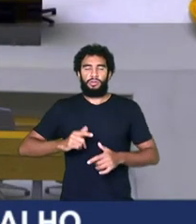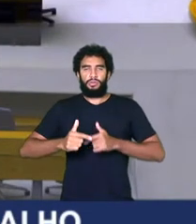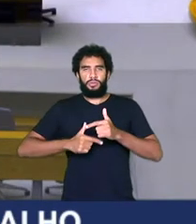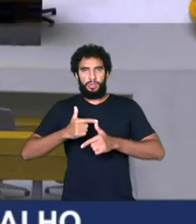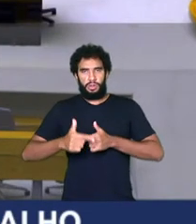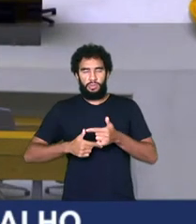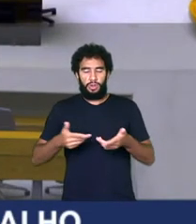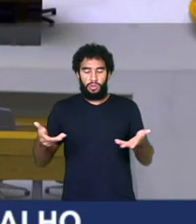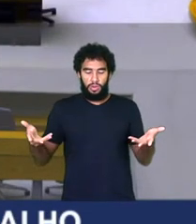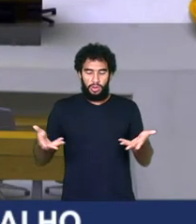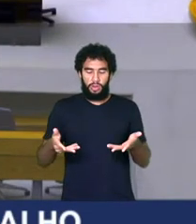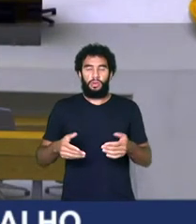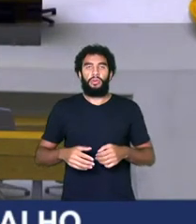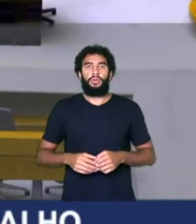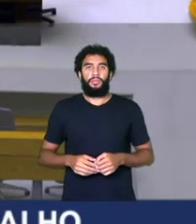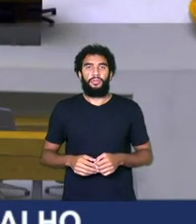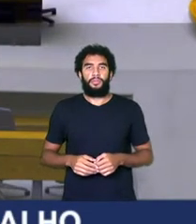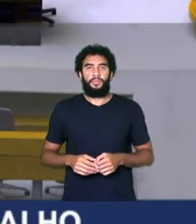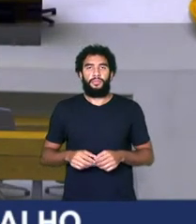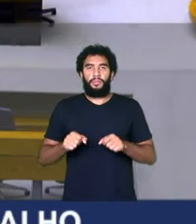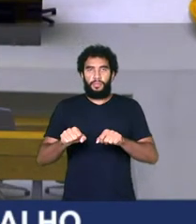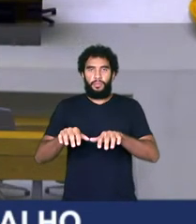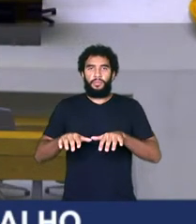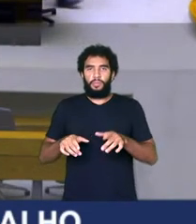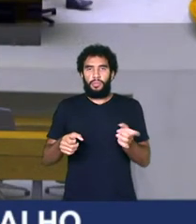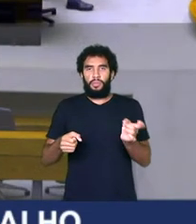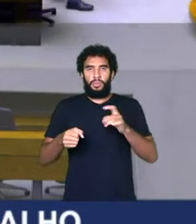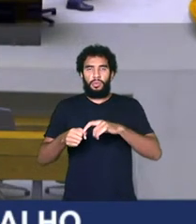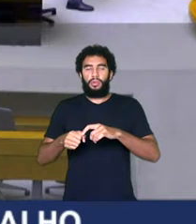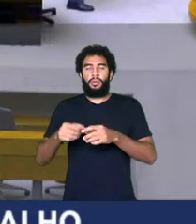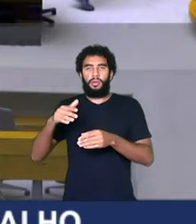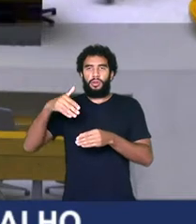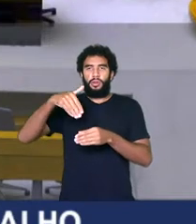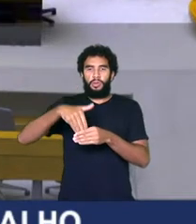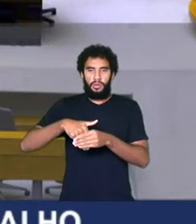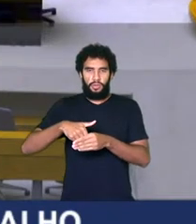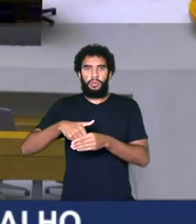SEUS PRONUNCIAMENTOS. DEPUTADO CÉLIO MOURA RETOMA A PRESIDÊNCIA DOS TRABALHOS NESTE MOMENTO E O PLENÁRIO